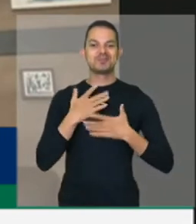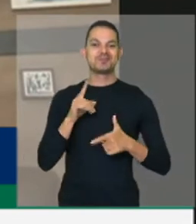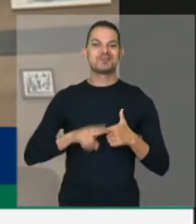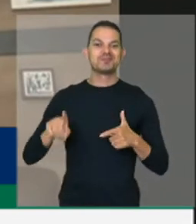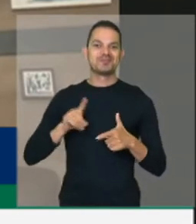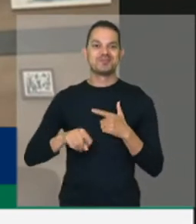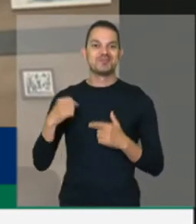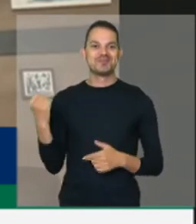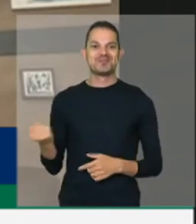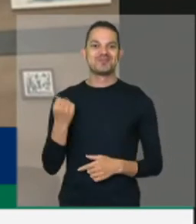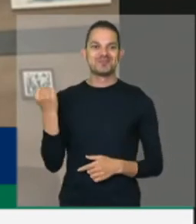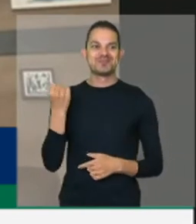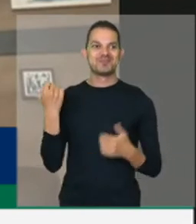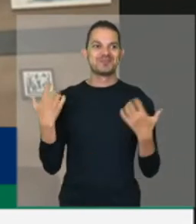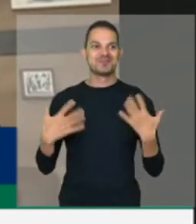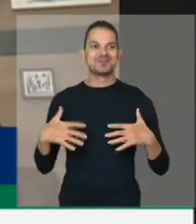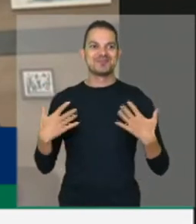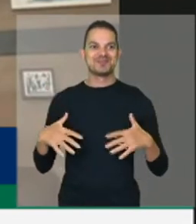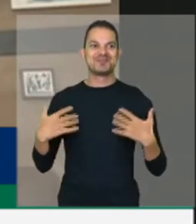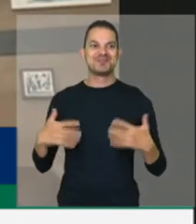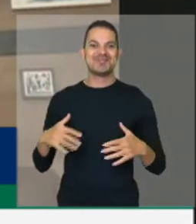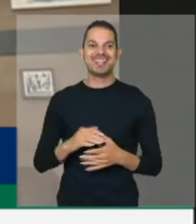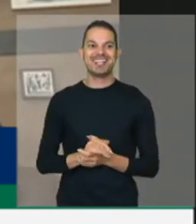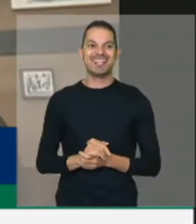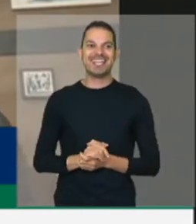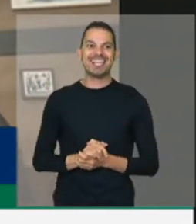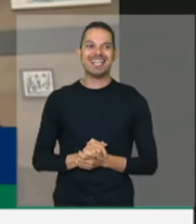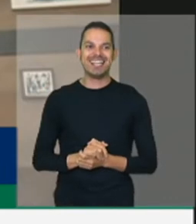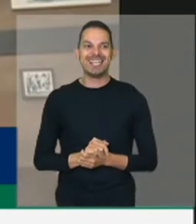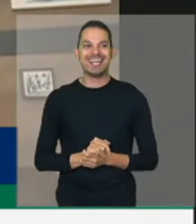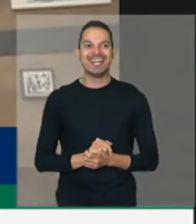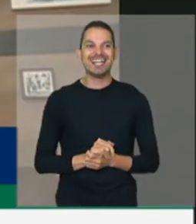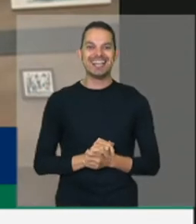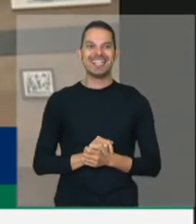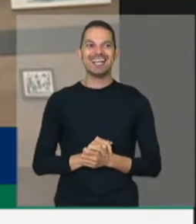ASSUSTADOR O DRAMA, O DESESPERO QUE AS FAMÍLIAS CEARENSES, AS FAMÍLIAS DO NORDESTE ESTÃO VIVENDO. SEM